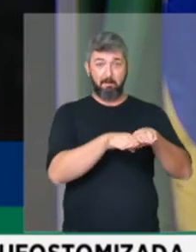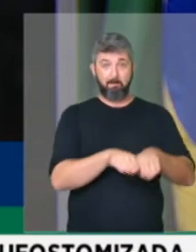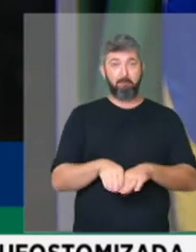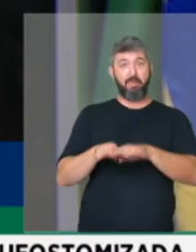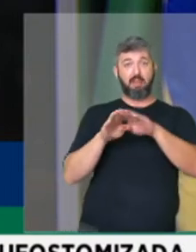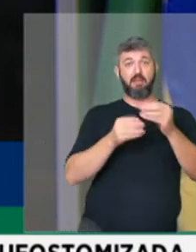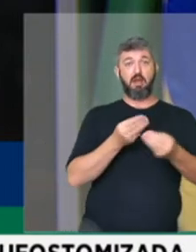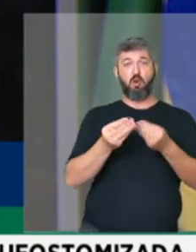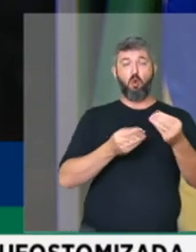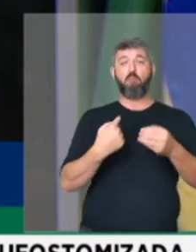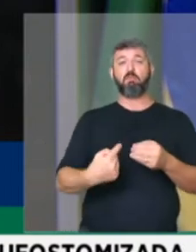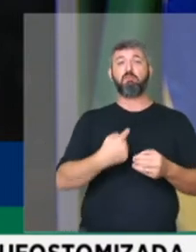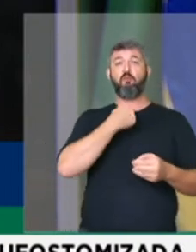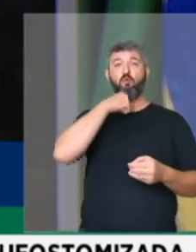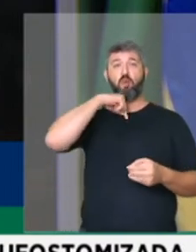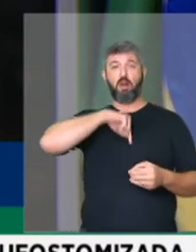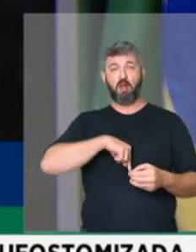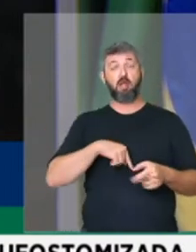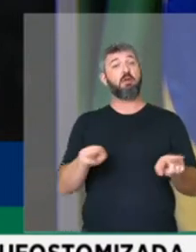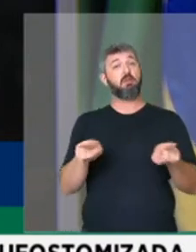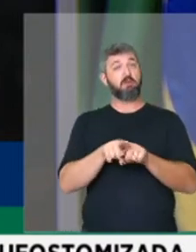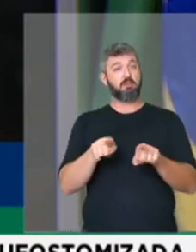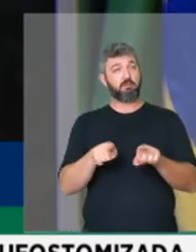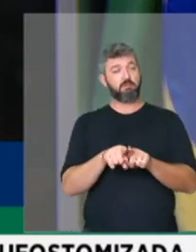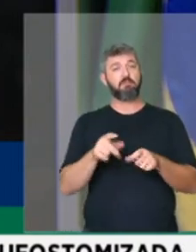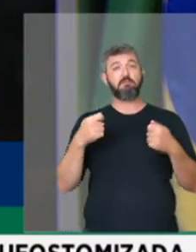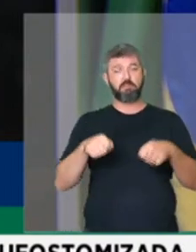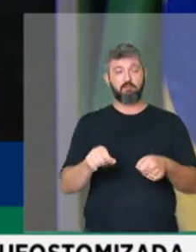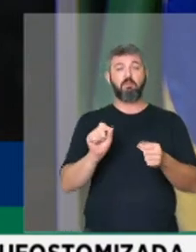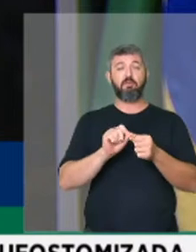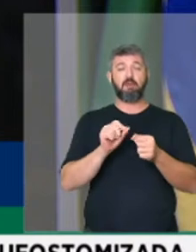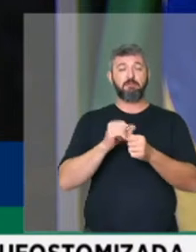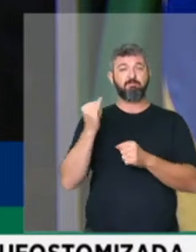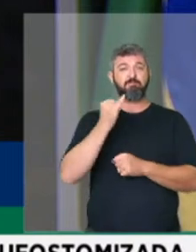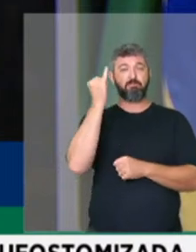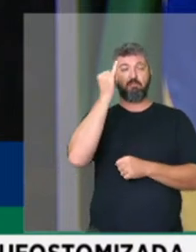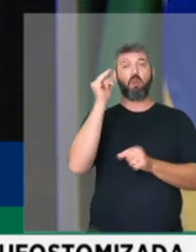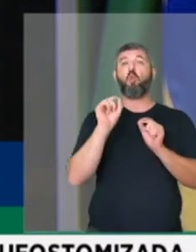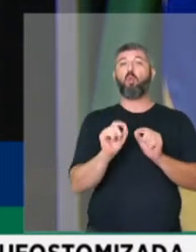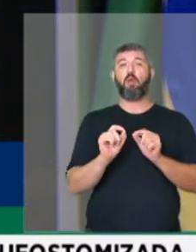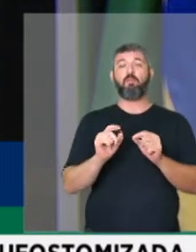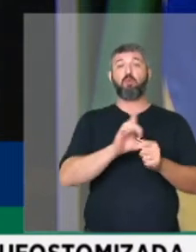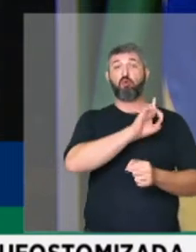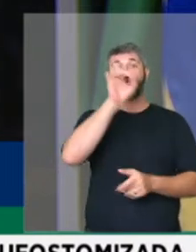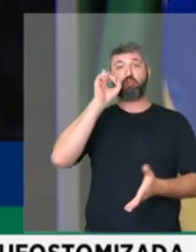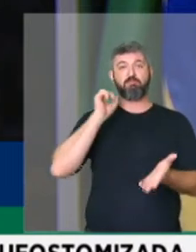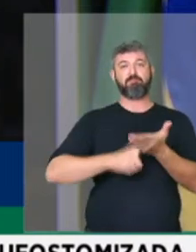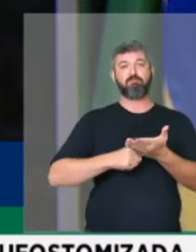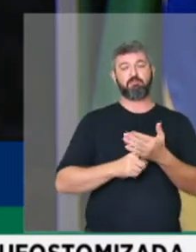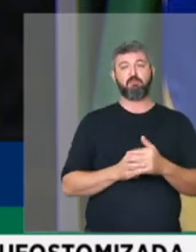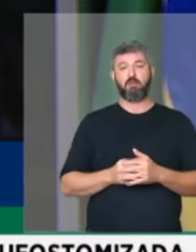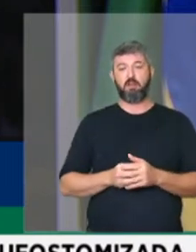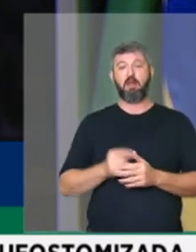ESSAS CRIANÇAS DE TAMANHA VULNERABILIDADE, DISSEMINANDO INFORMAÇÕES EM UM DIA NACIONAL DEDICADO É QUESTÃO. ANTE O EXPOSTO O ÂMBITO DA COMISSÃO DE SEGURIDADE SOCIAL